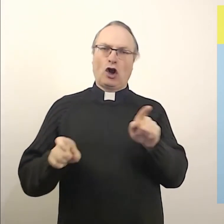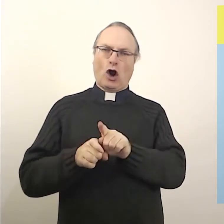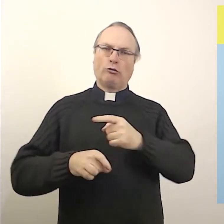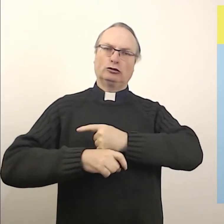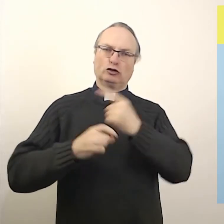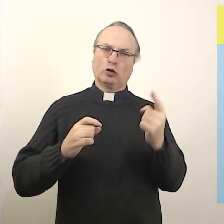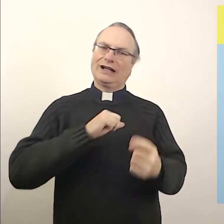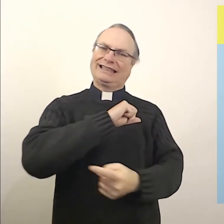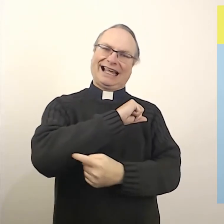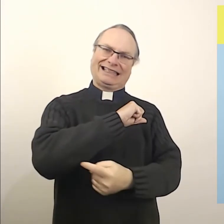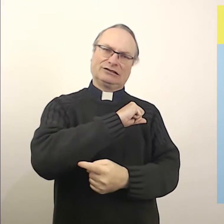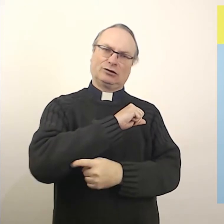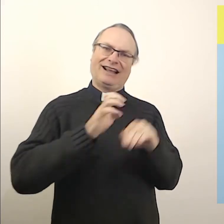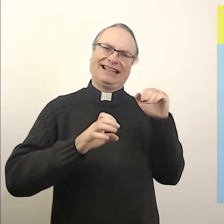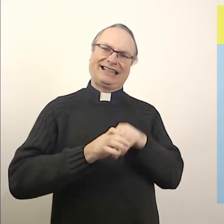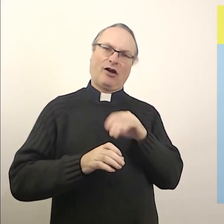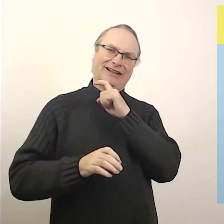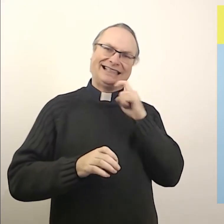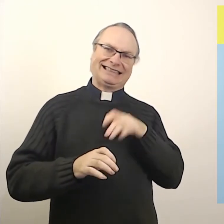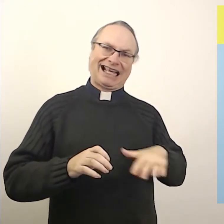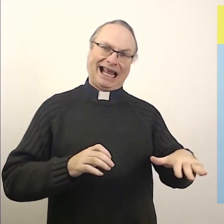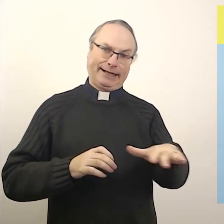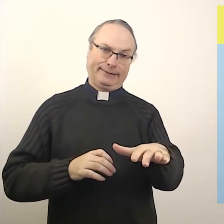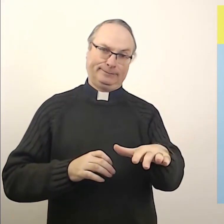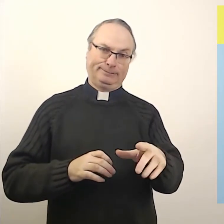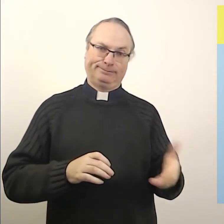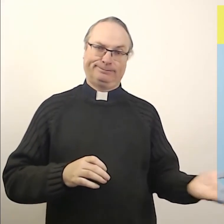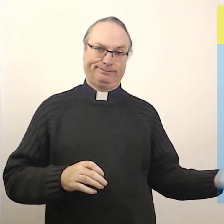comme le jour de la tentation dans le désert: